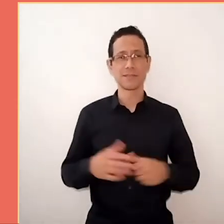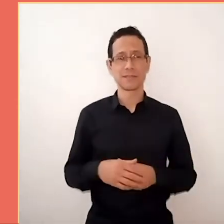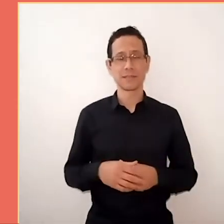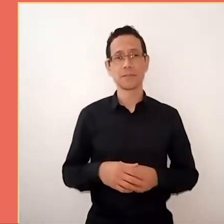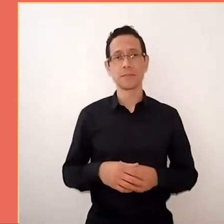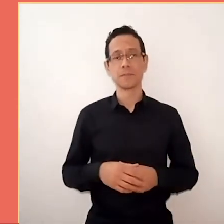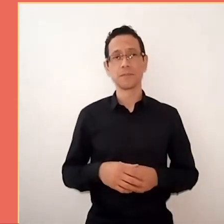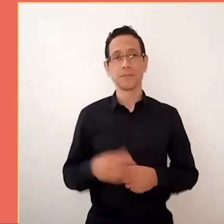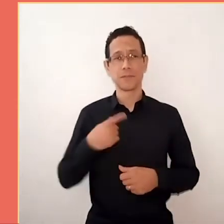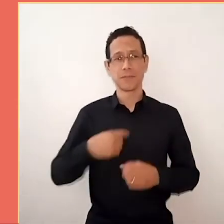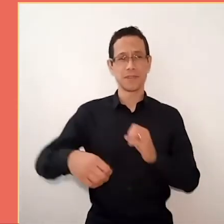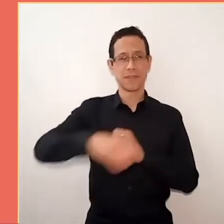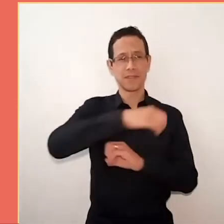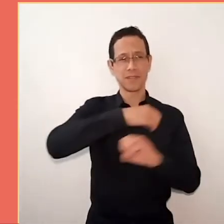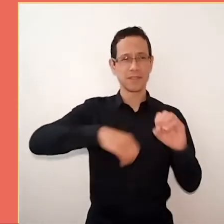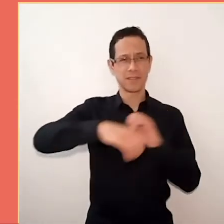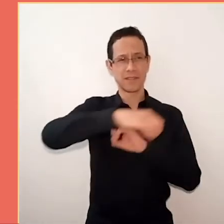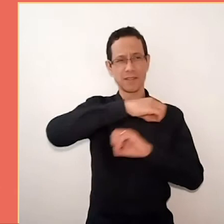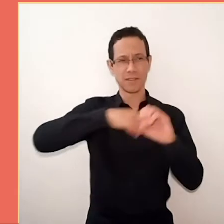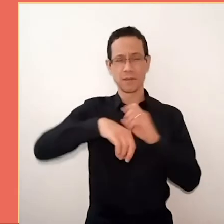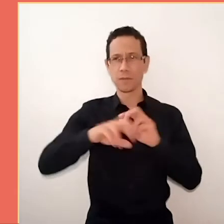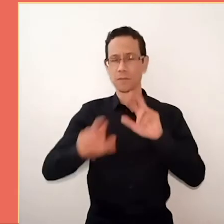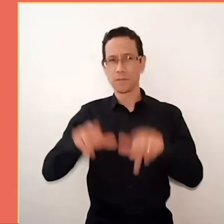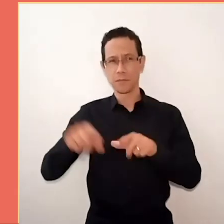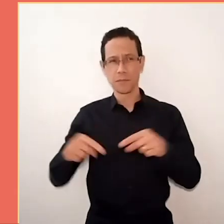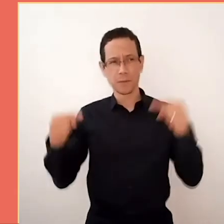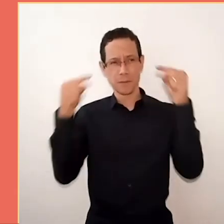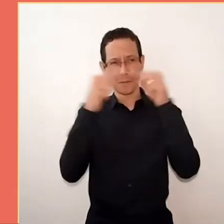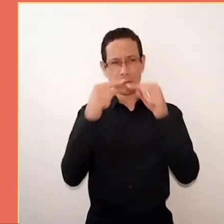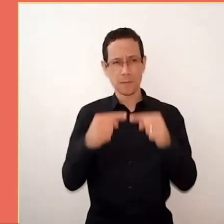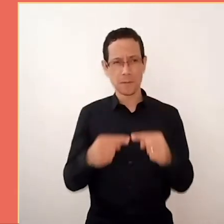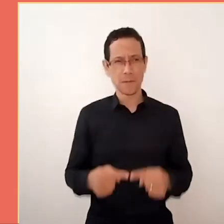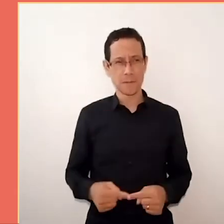porque eu tenho uma série de exigências, então, os astros têm que estar todos muito bem alinhados pra eu conseguir dar.